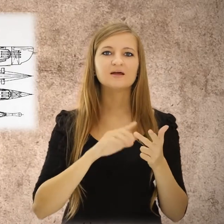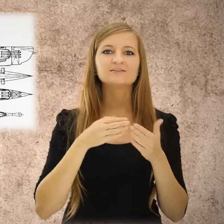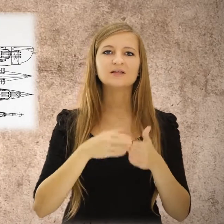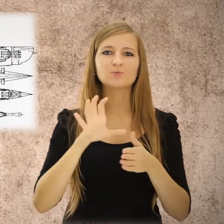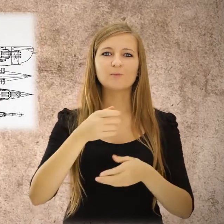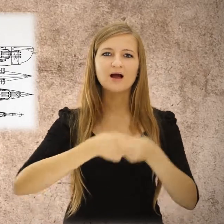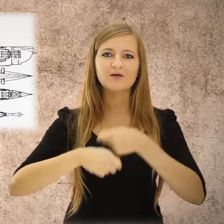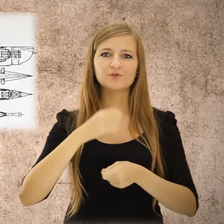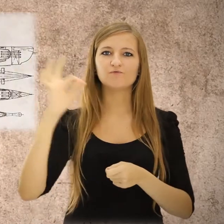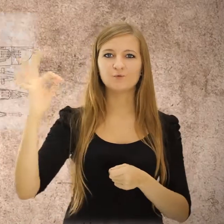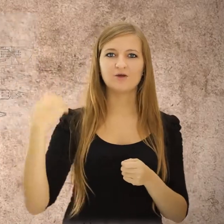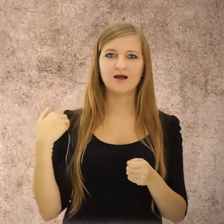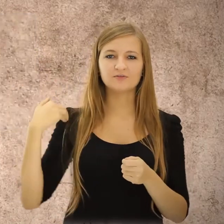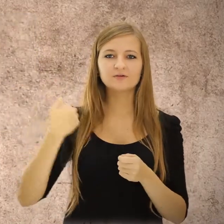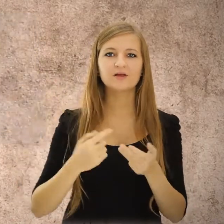ale też statki handlowe, które przywoziły towary do Wielkiej Brytanii.